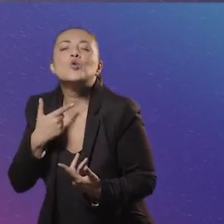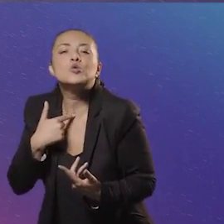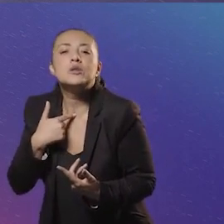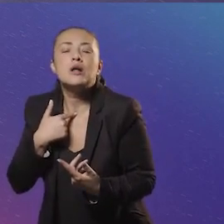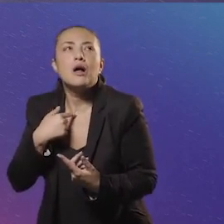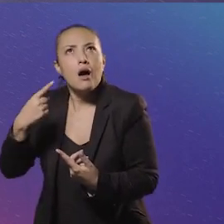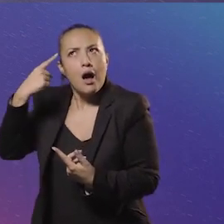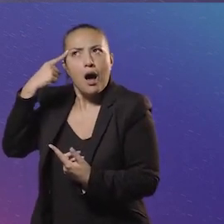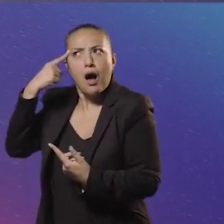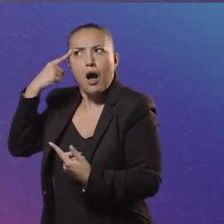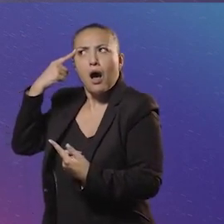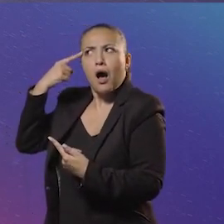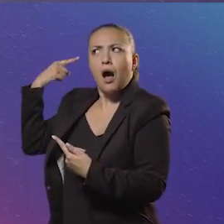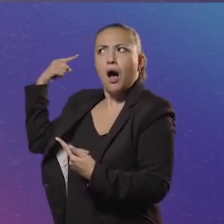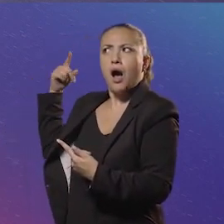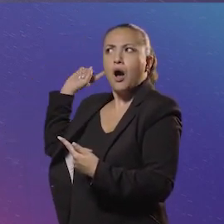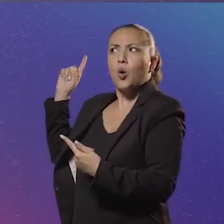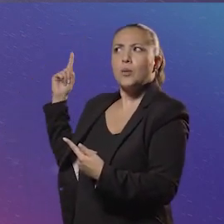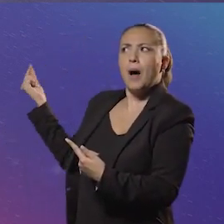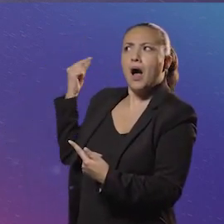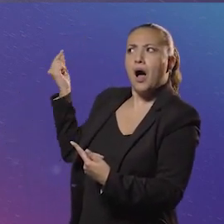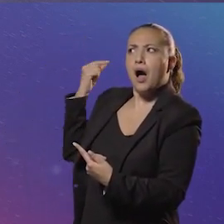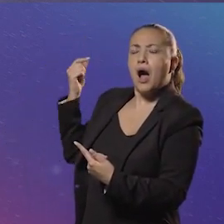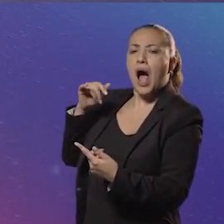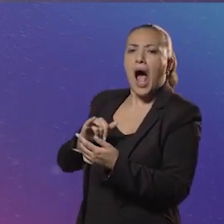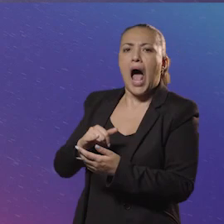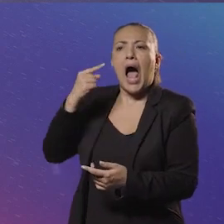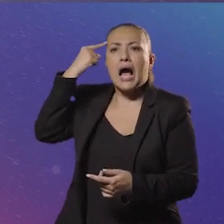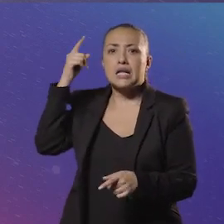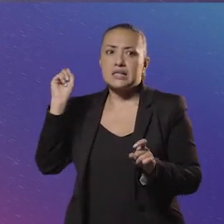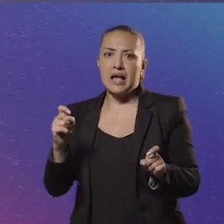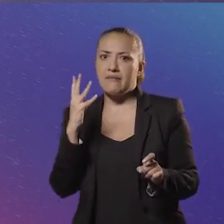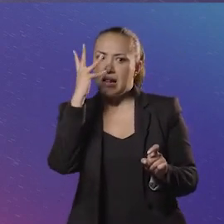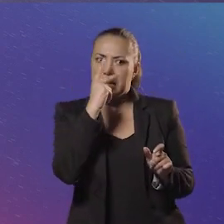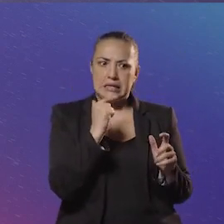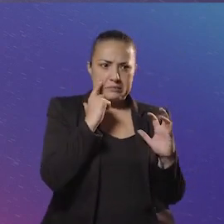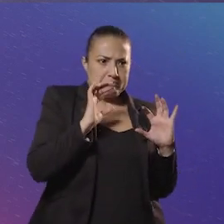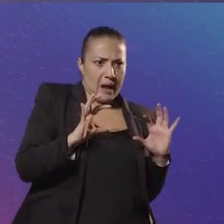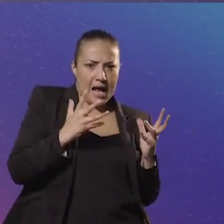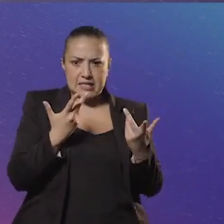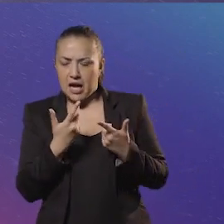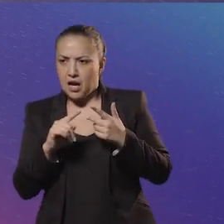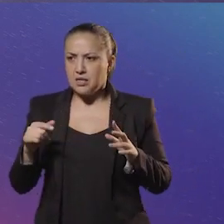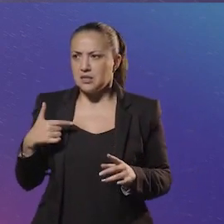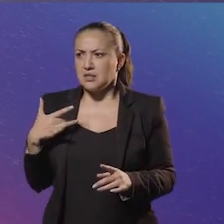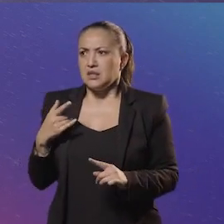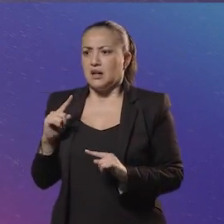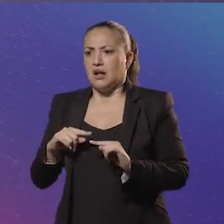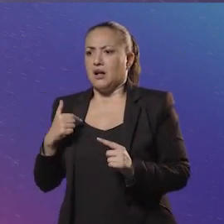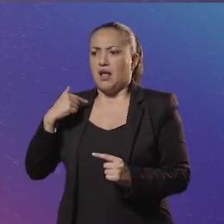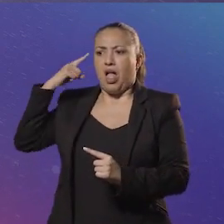sino pensando en la cantidad de cosas que te han dicho que se supone que se ven sexys, que se supone que se ven lindas, que se supone que son deseables